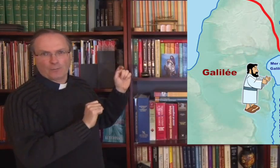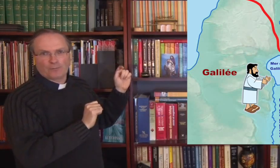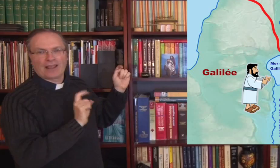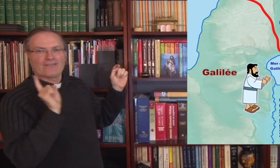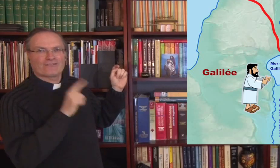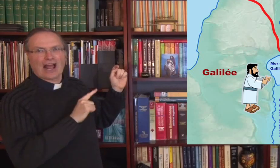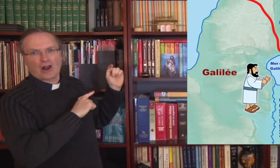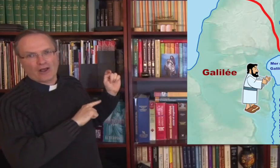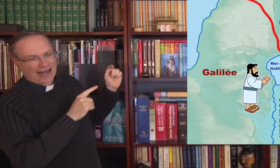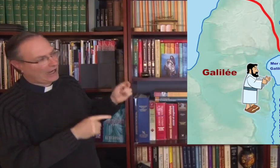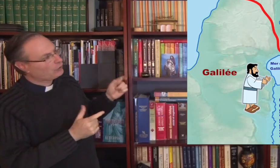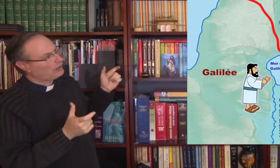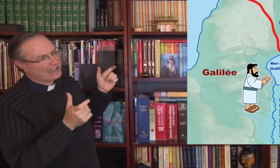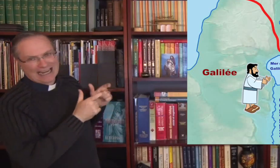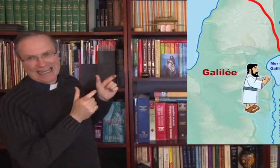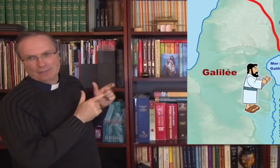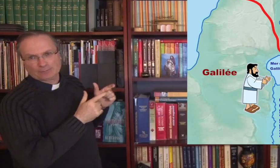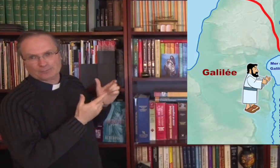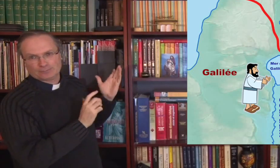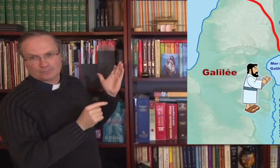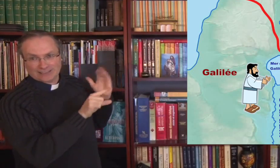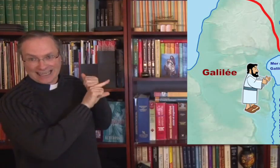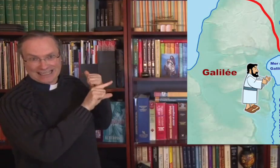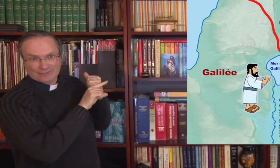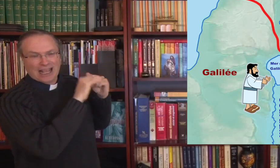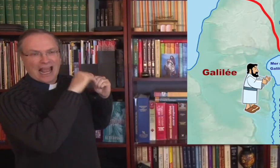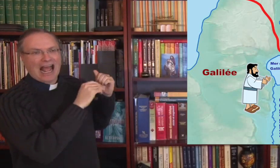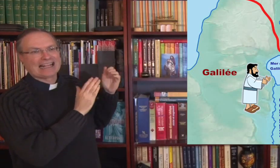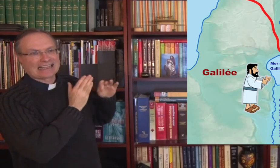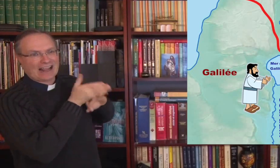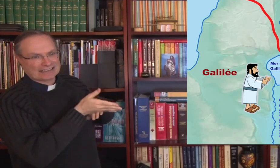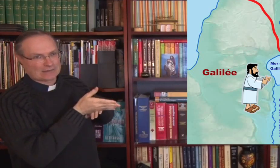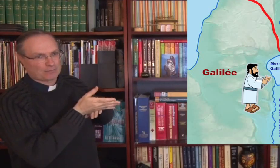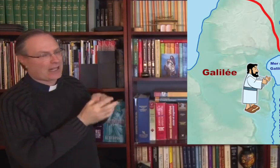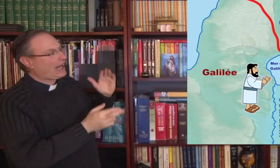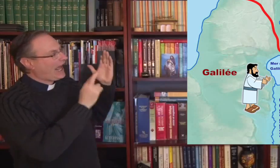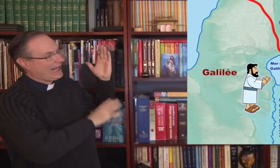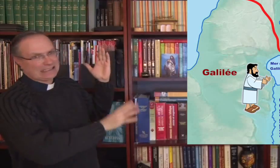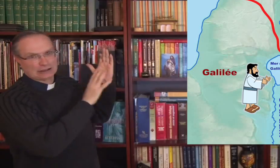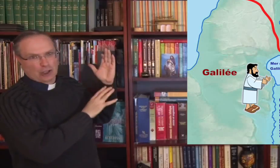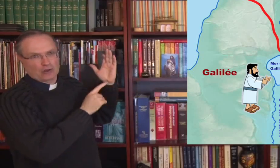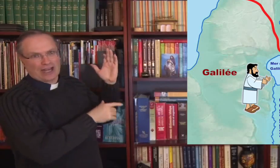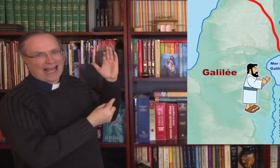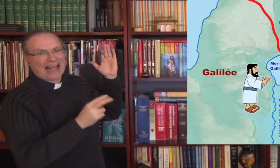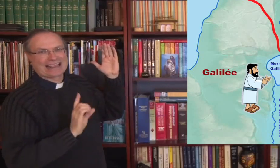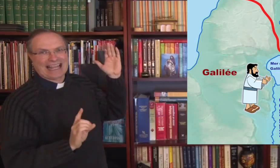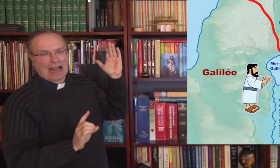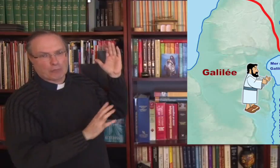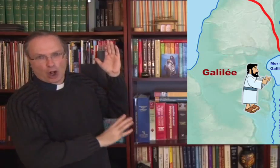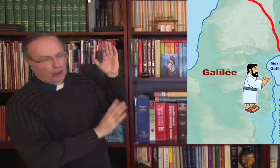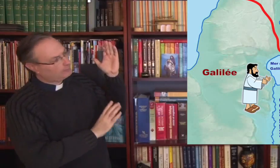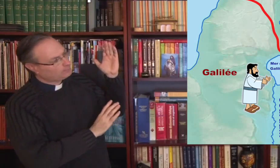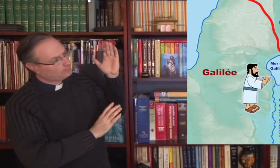vers le lac de Galilée en traversant la région de la Décapole.